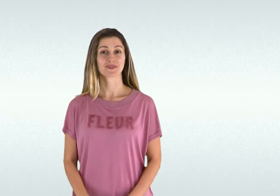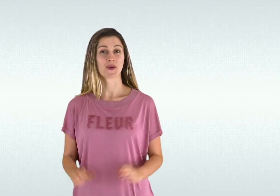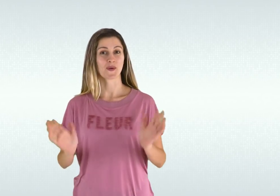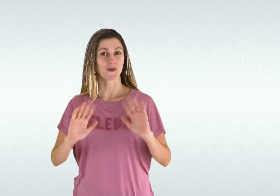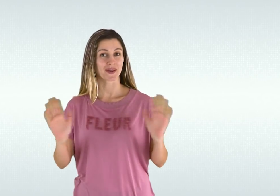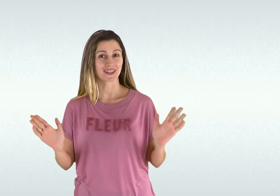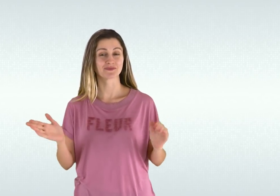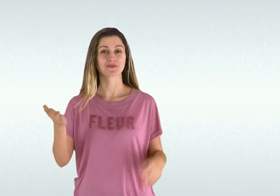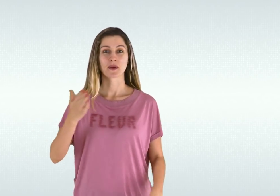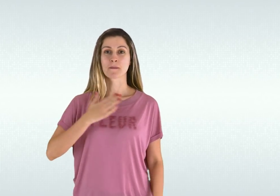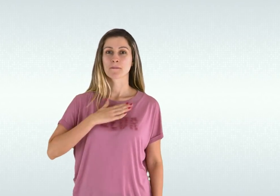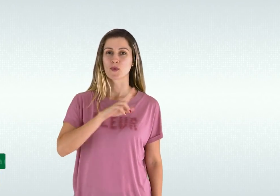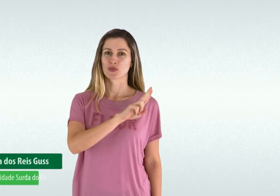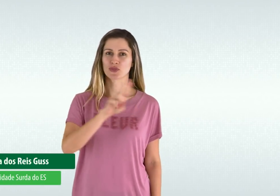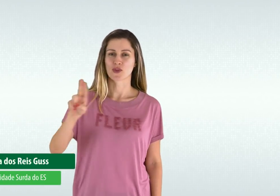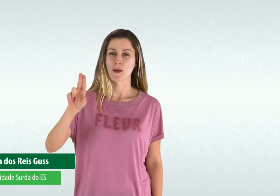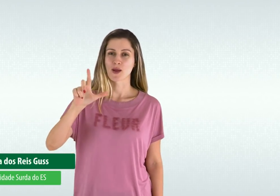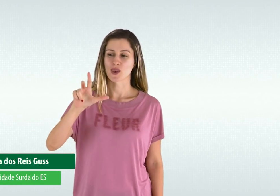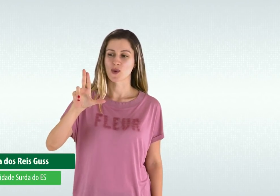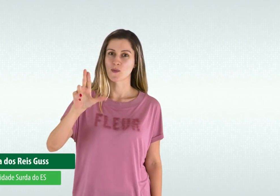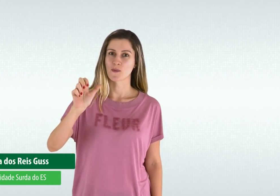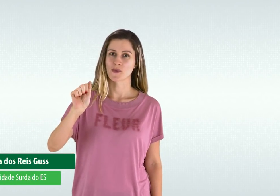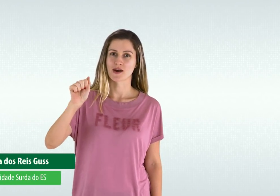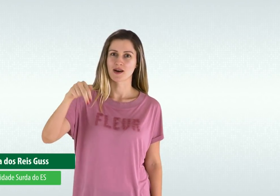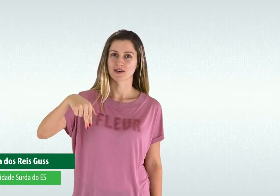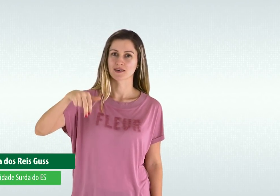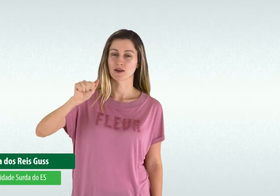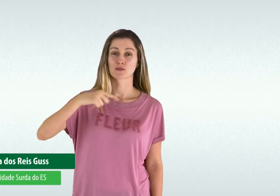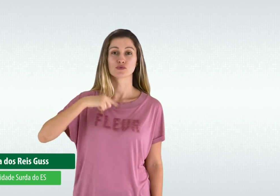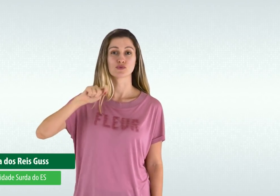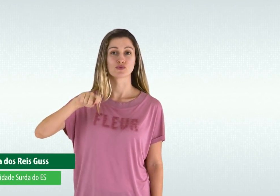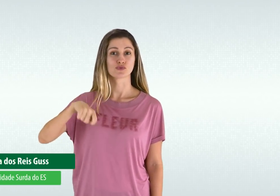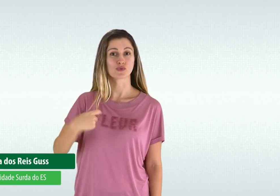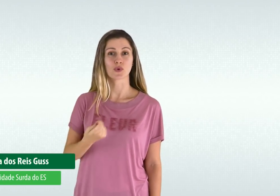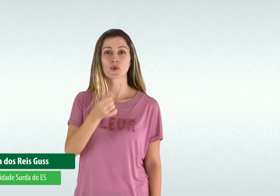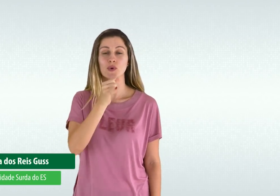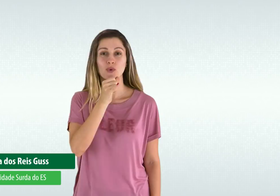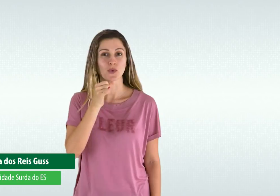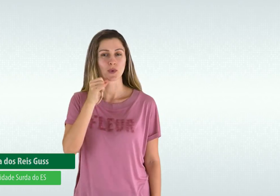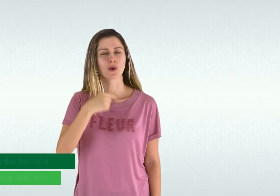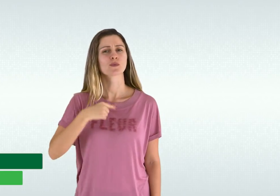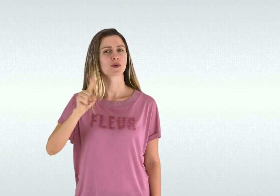Olá, meu nome é Luana, esse é meu nome visual.